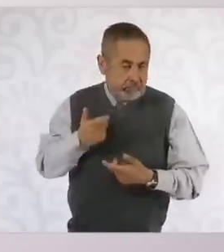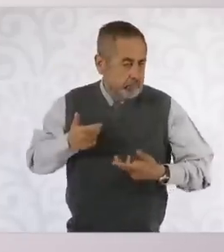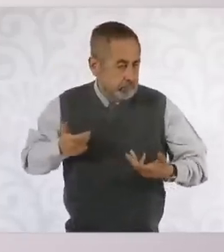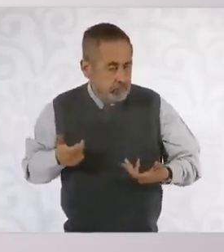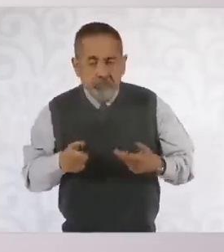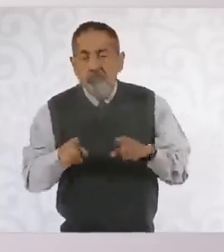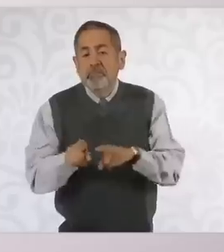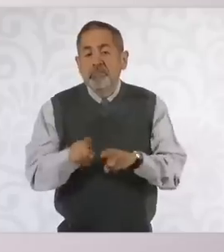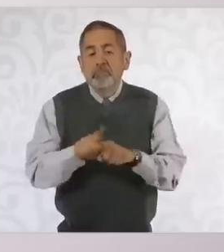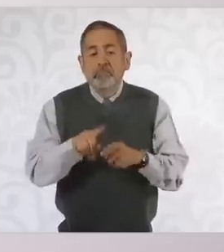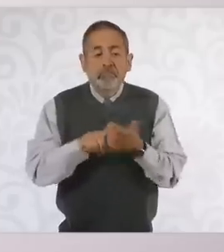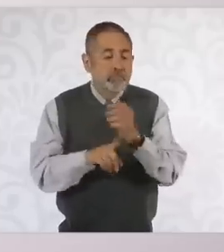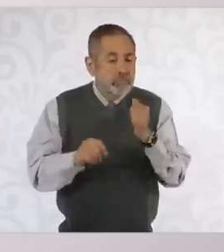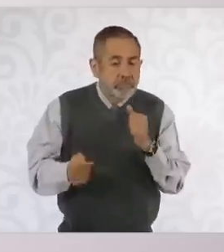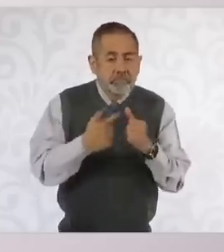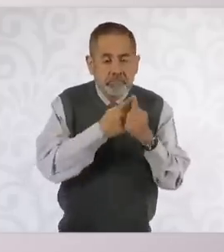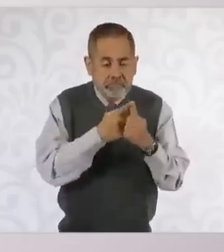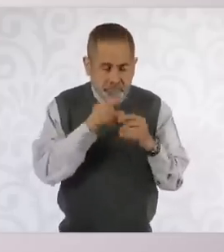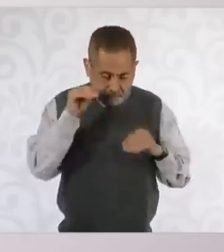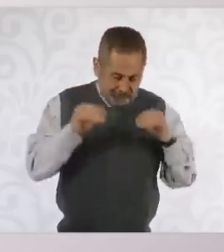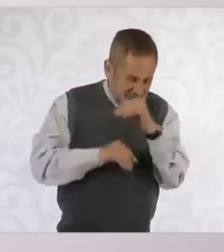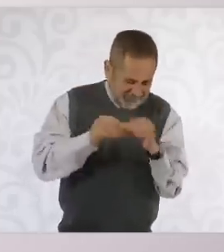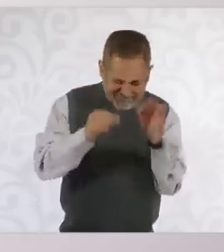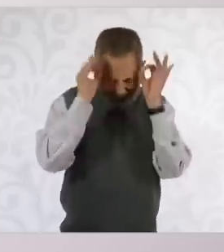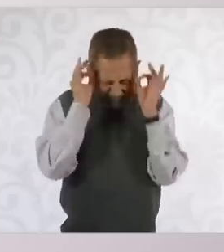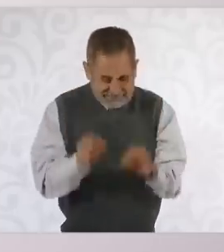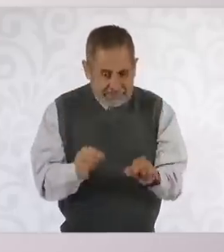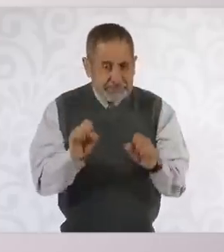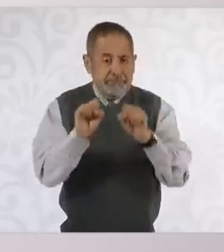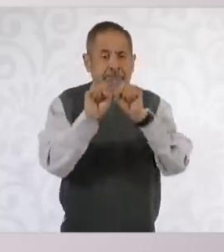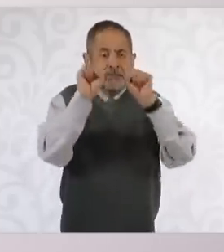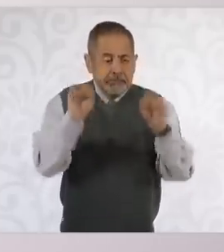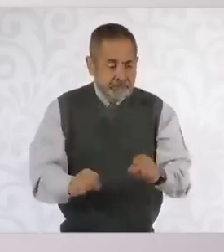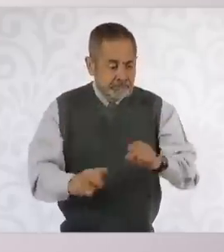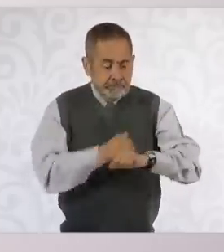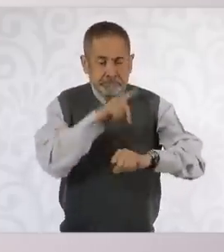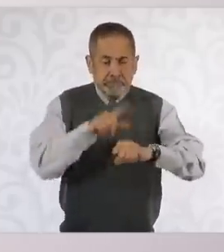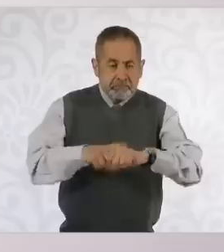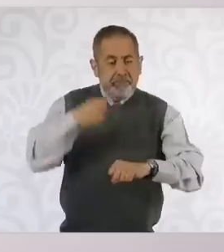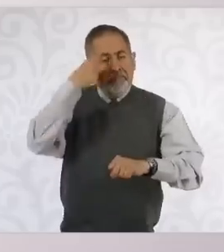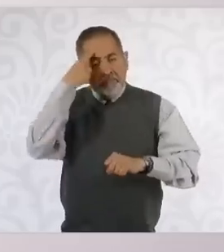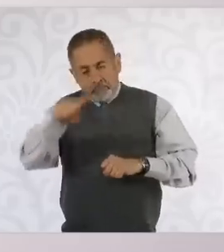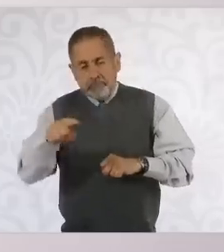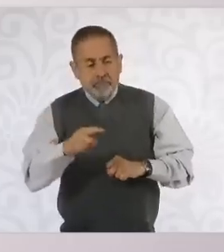primero hay que construir El Sistema Nacional de todas las acciones que ya se hacen que puedan ser